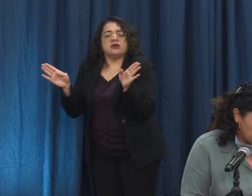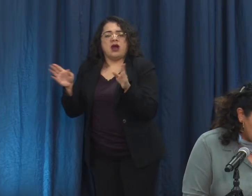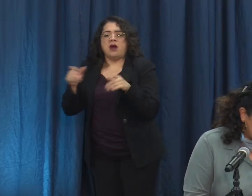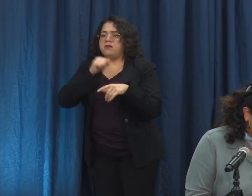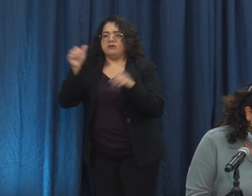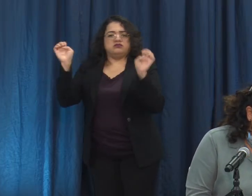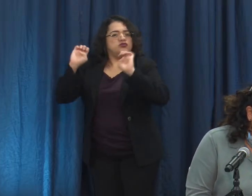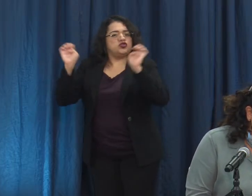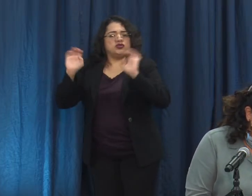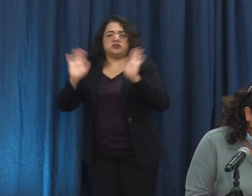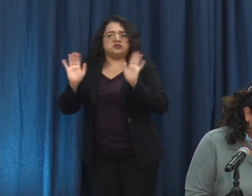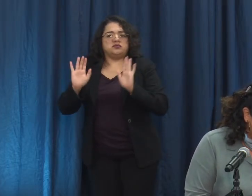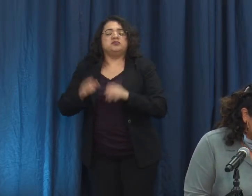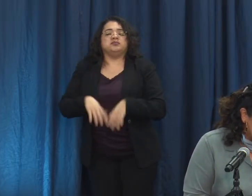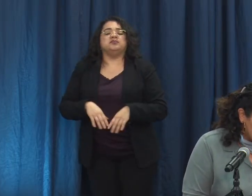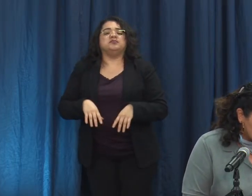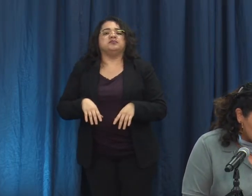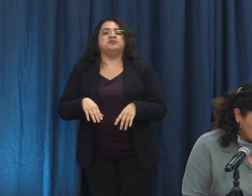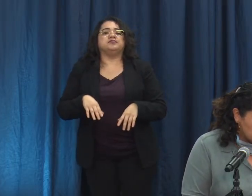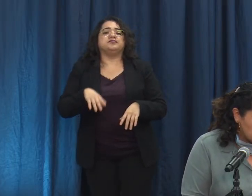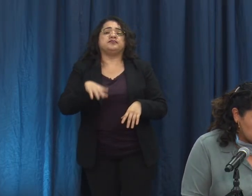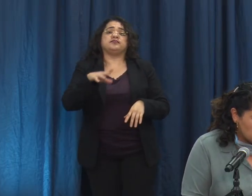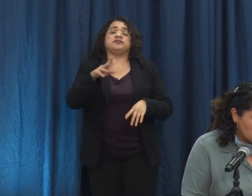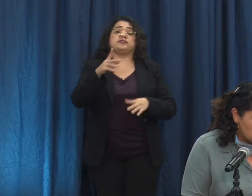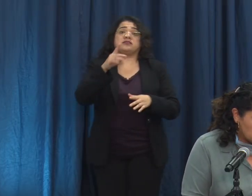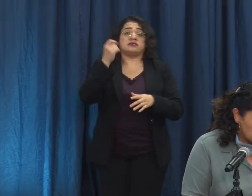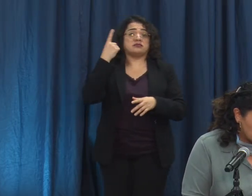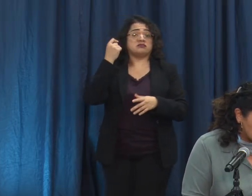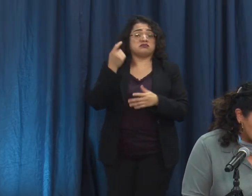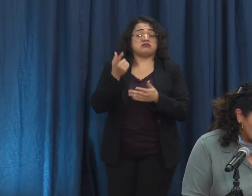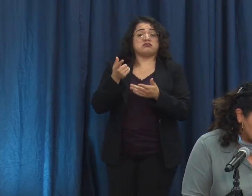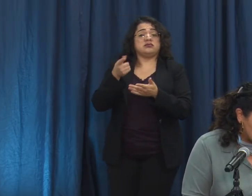este los pacientes pueden recibir tratamiento gratuitous Etta's par